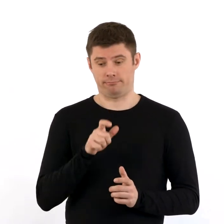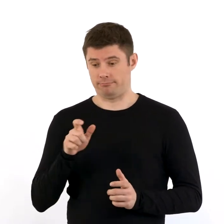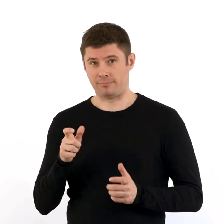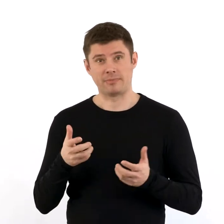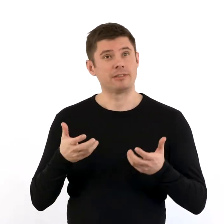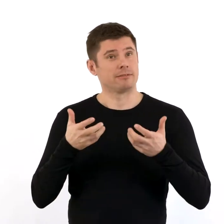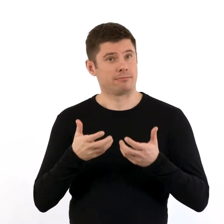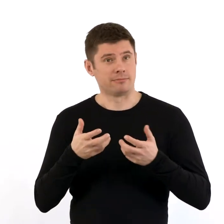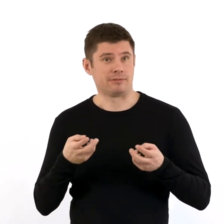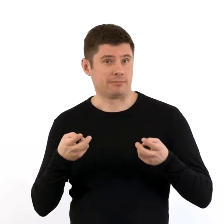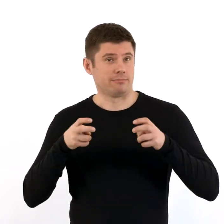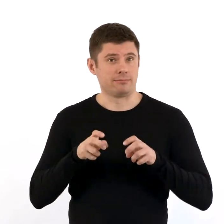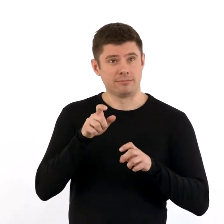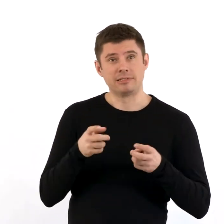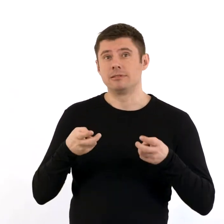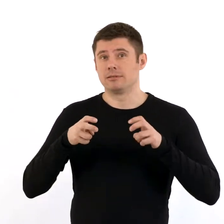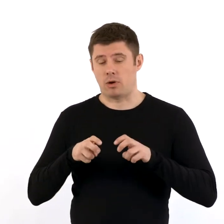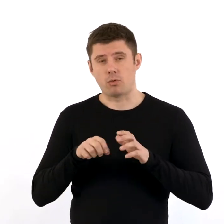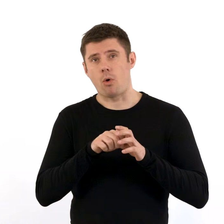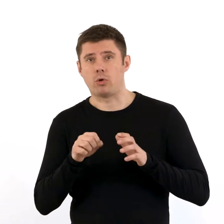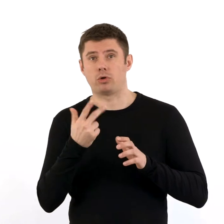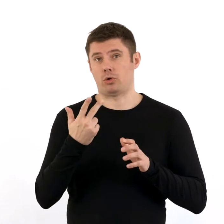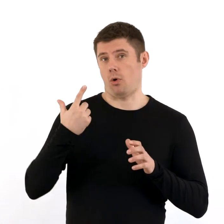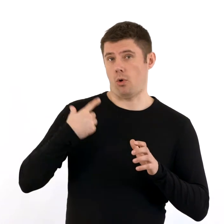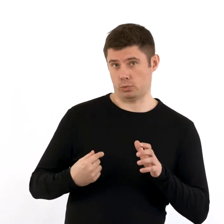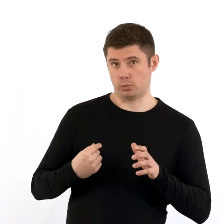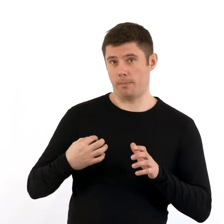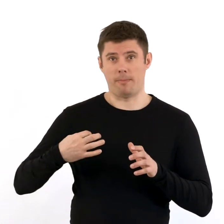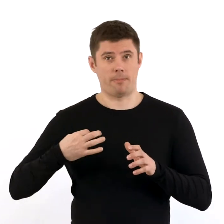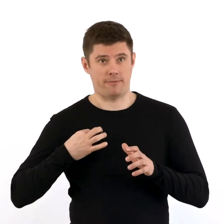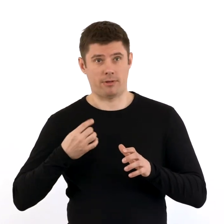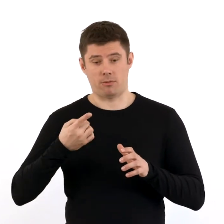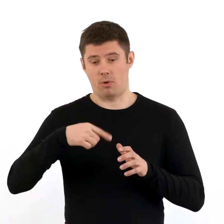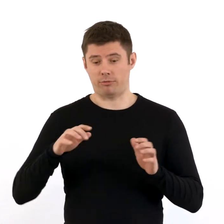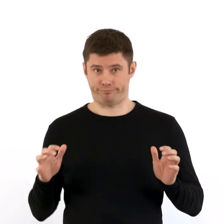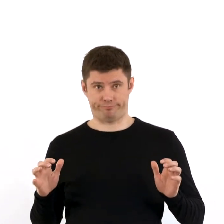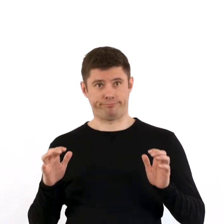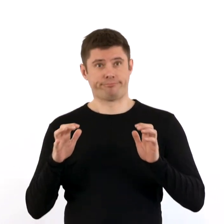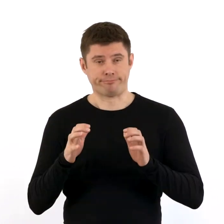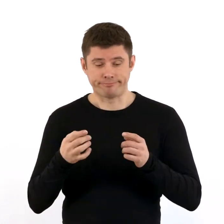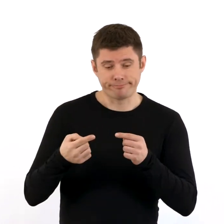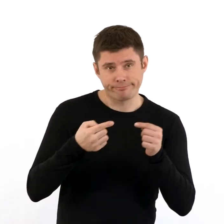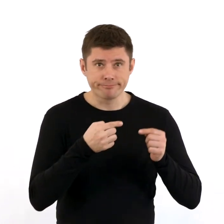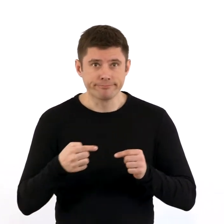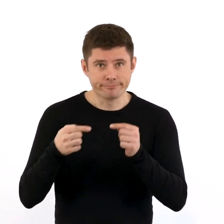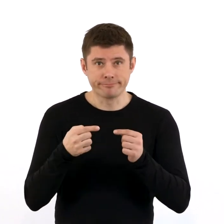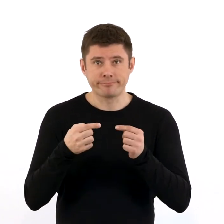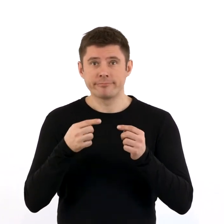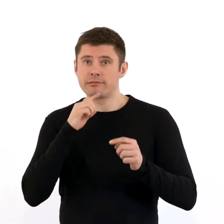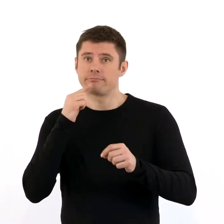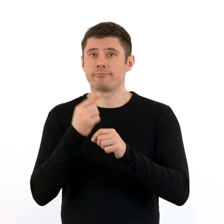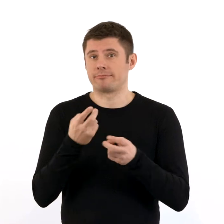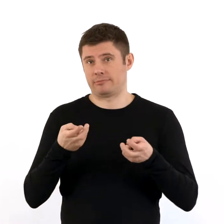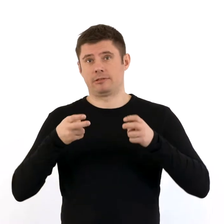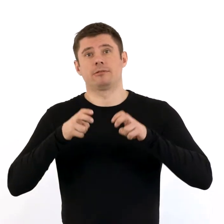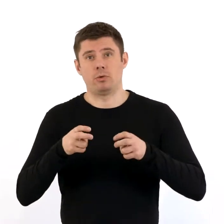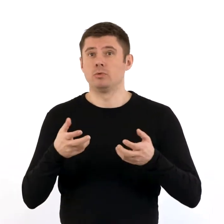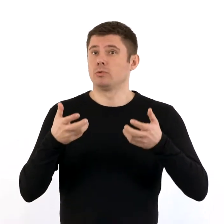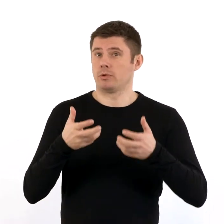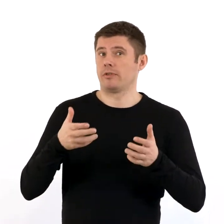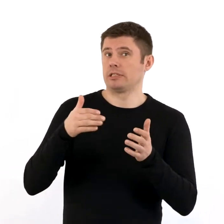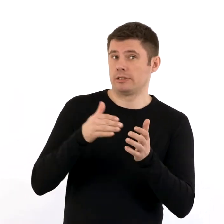Założyciele (co najmniej 3 osoby fizyczne) zbierają się na zebraniu założycielskim i decydują o założeniu,